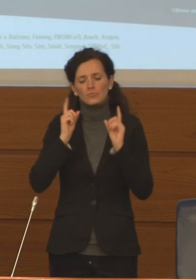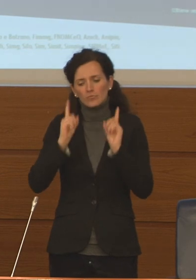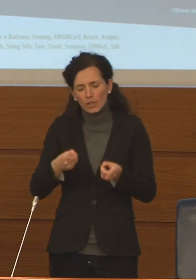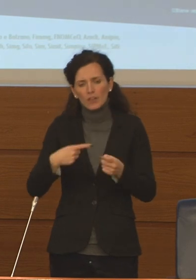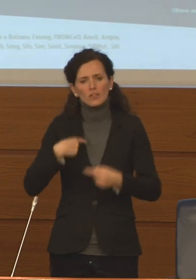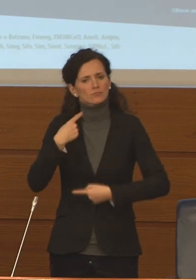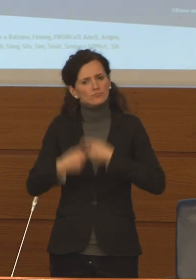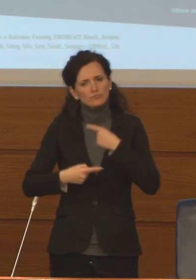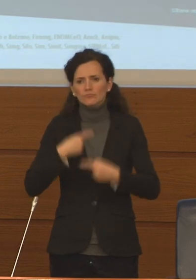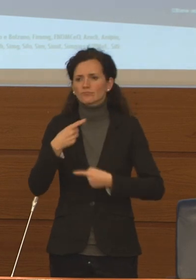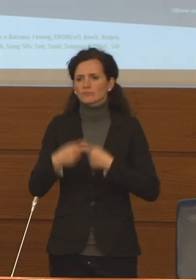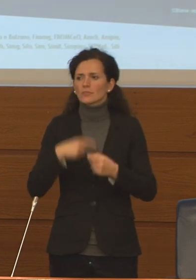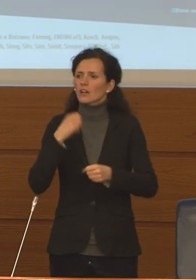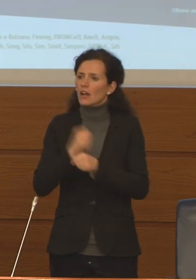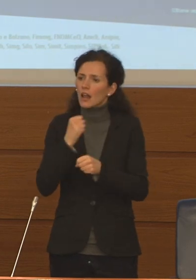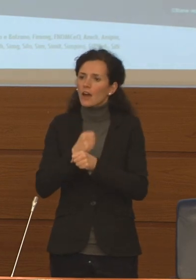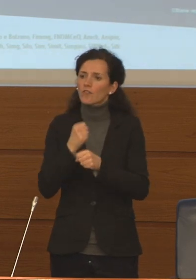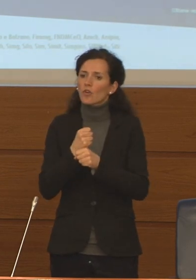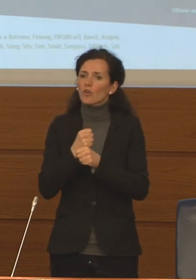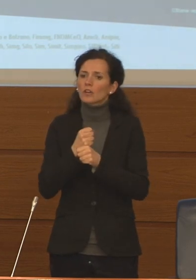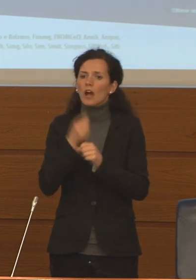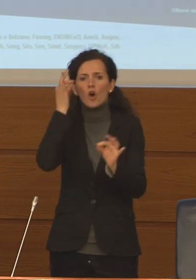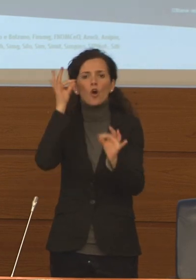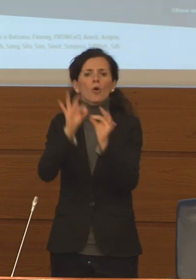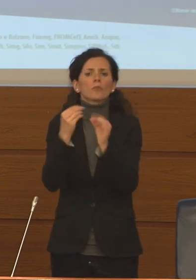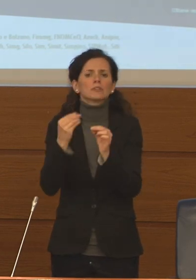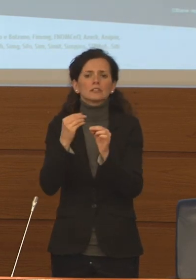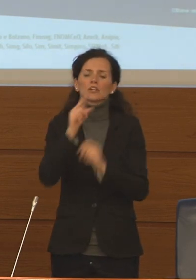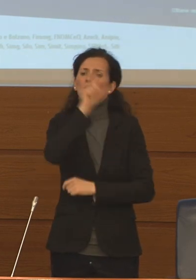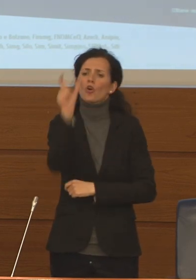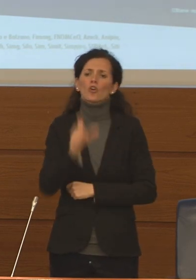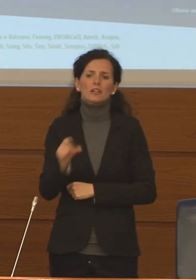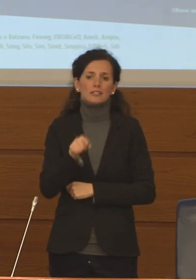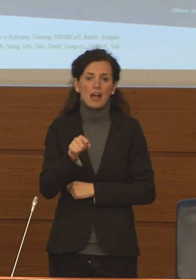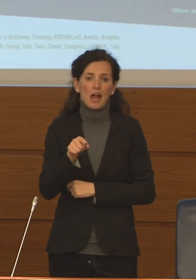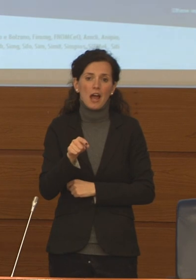lavorare per tutto il Paese, al di là delle regioni già interessate, per